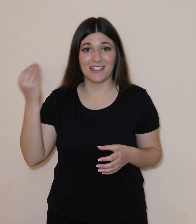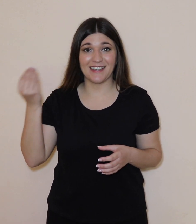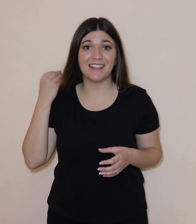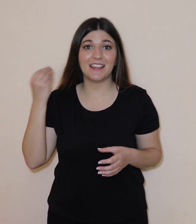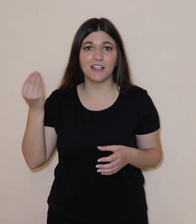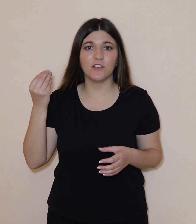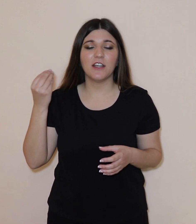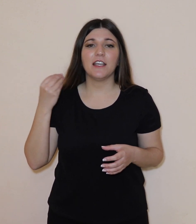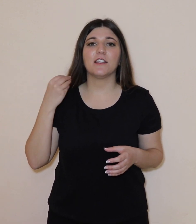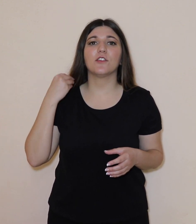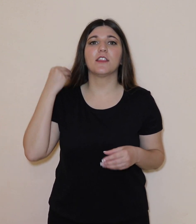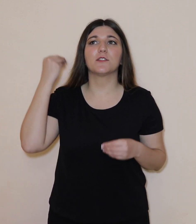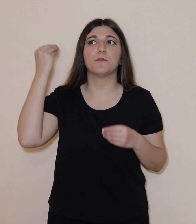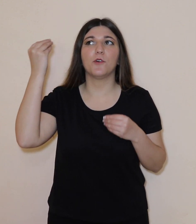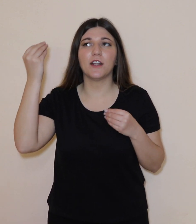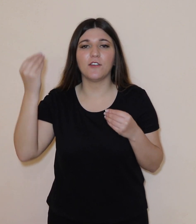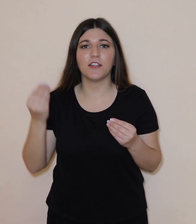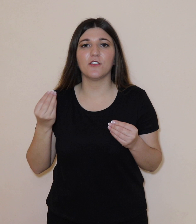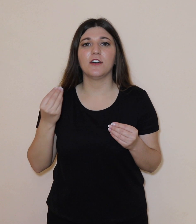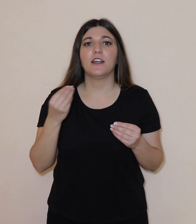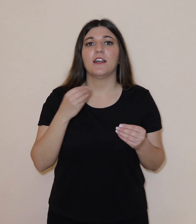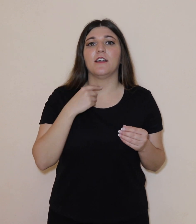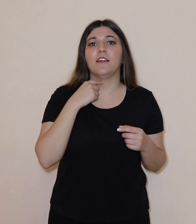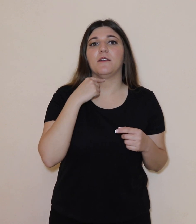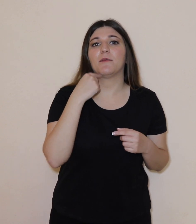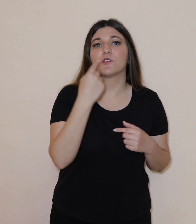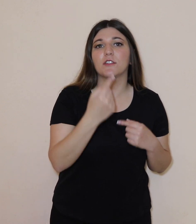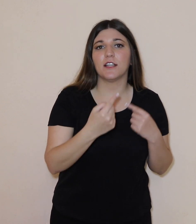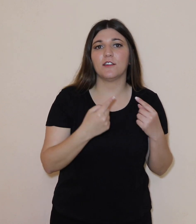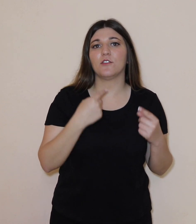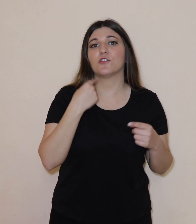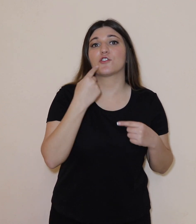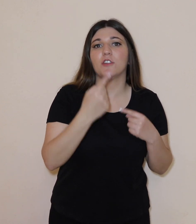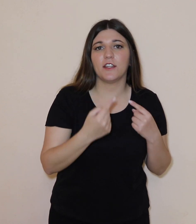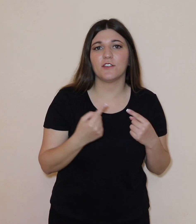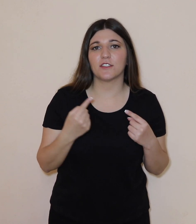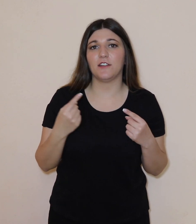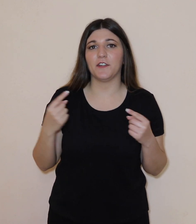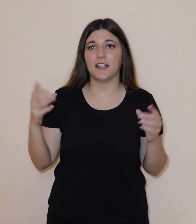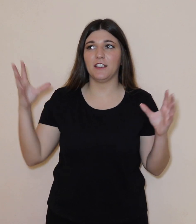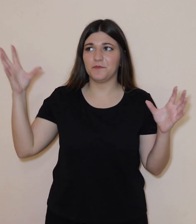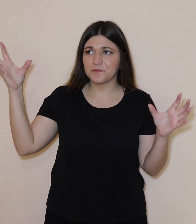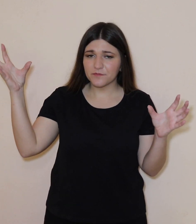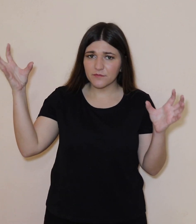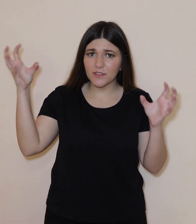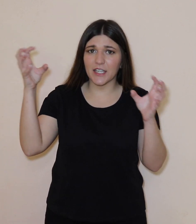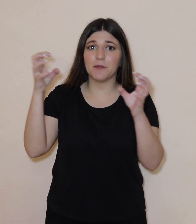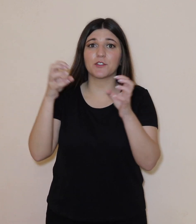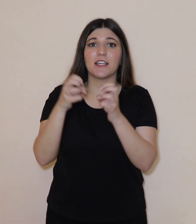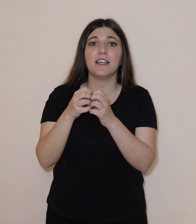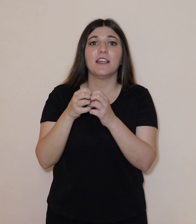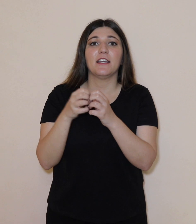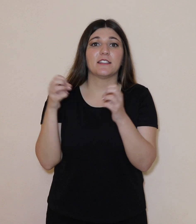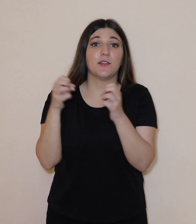están diciendo y entonces por el oído vamos soltando sonidos que al final queremos que se